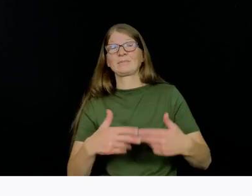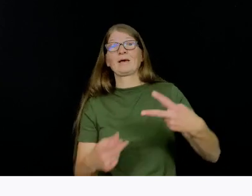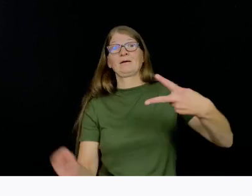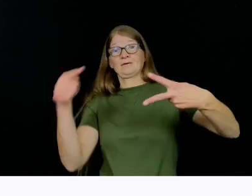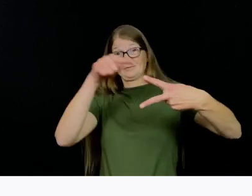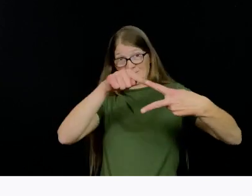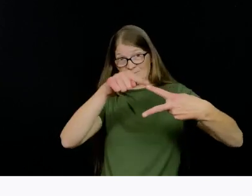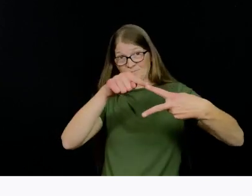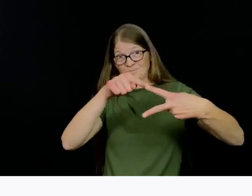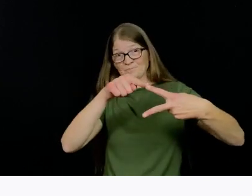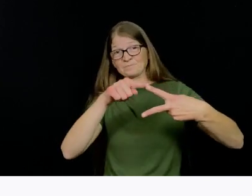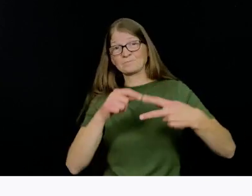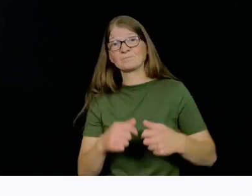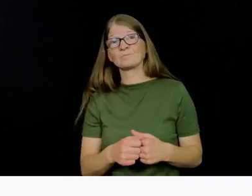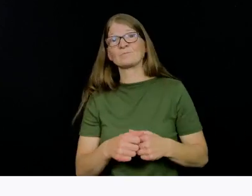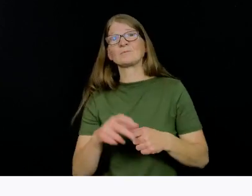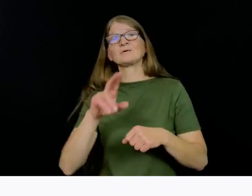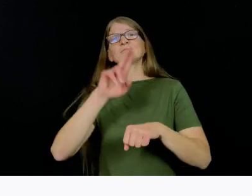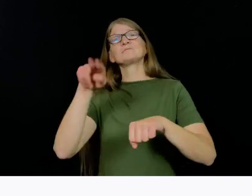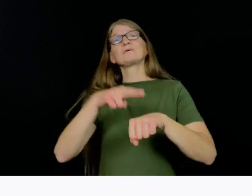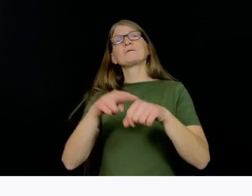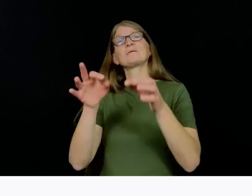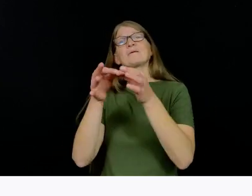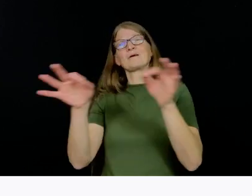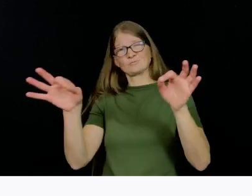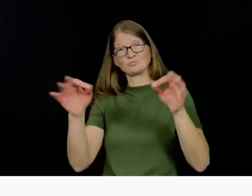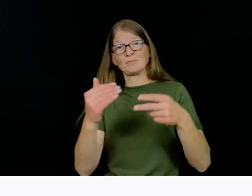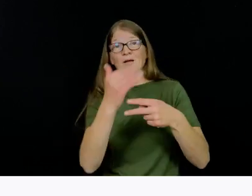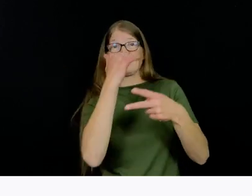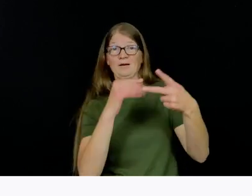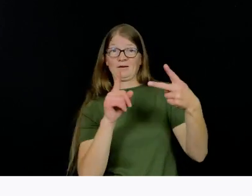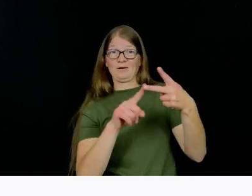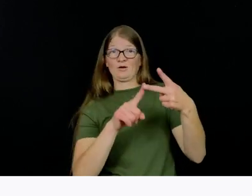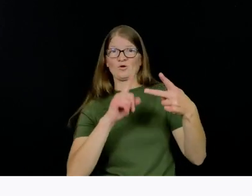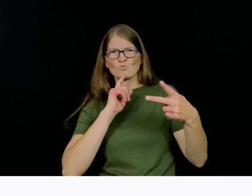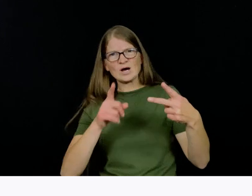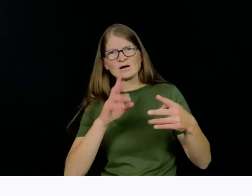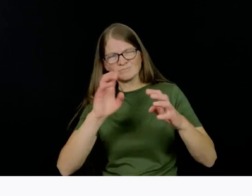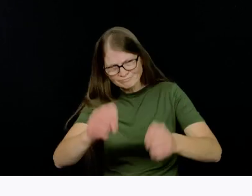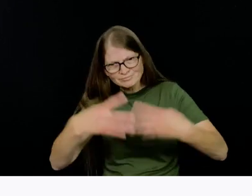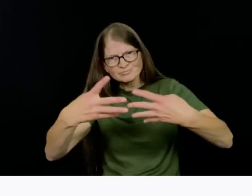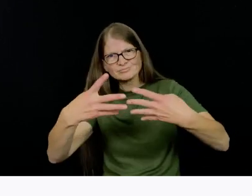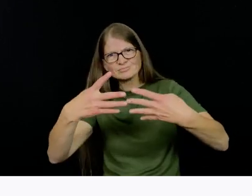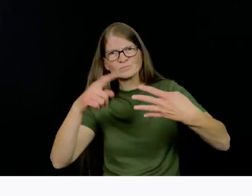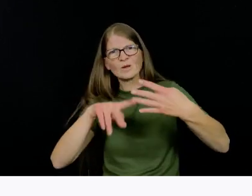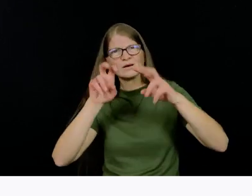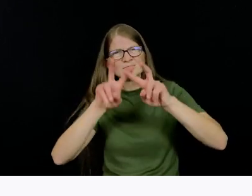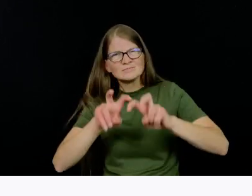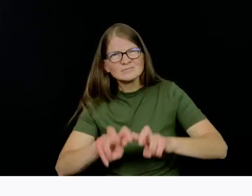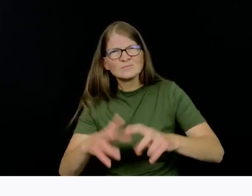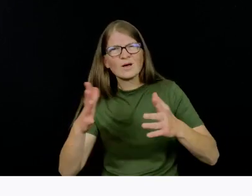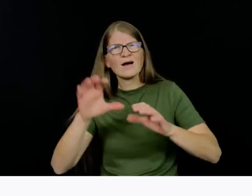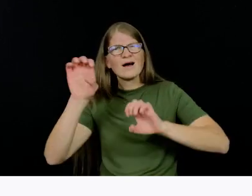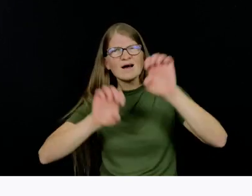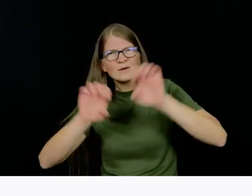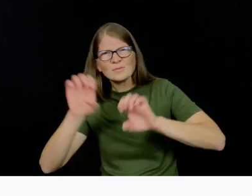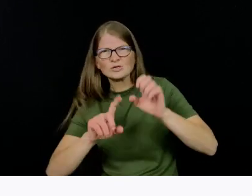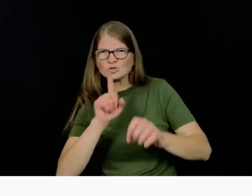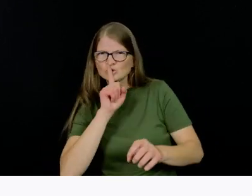يتطلّب أيضًا عملية تقييم صارمة كل سنة، نجري مئات الآلاف من التجارب والاختبارات